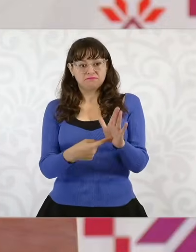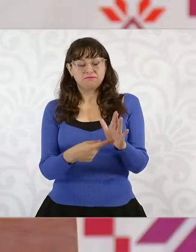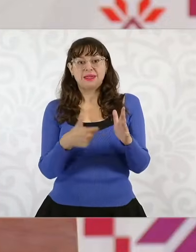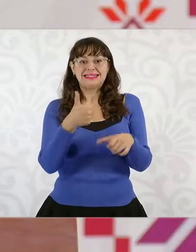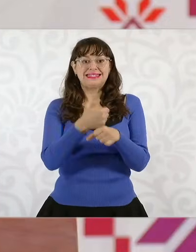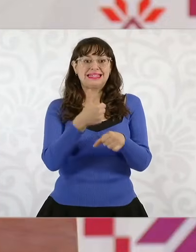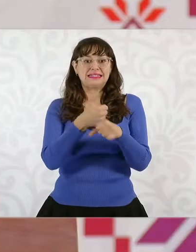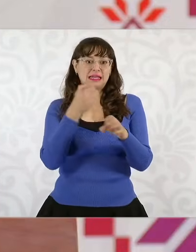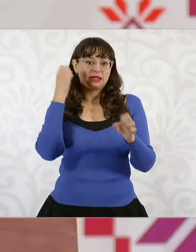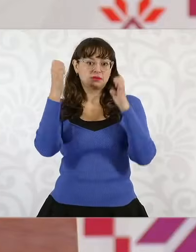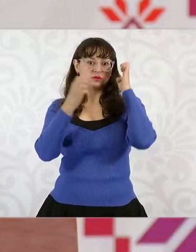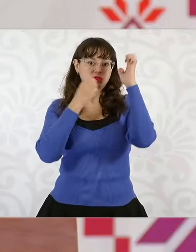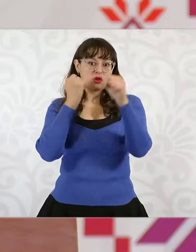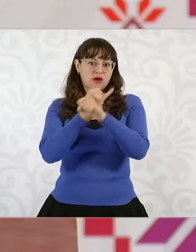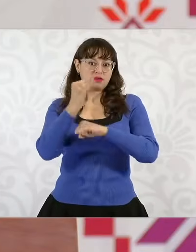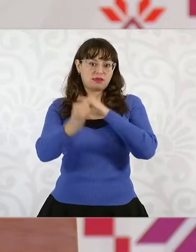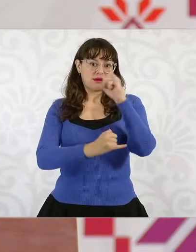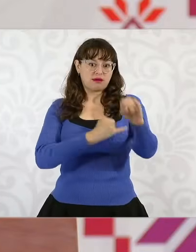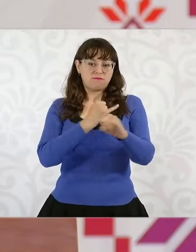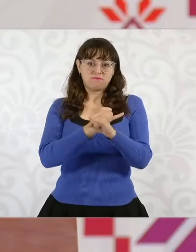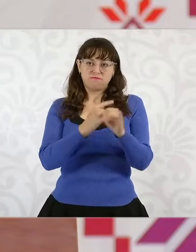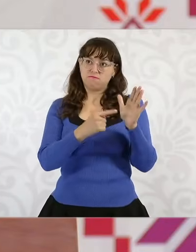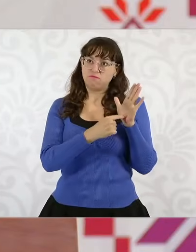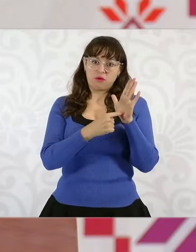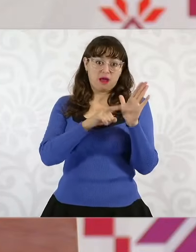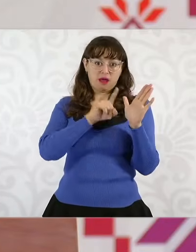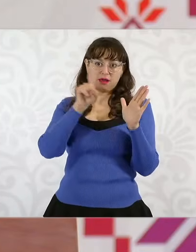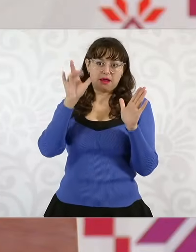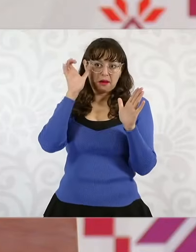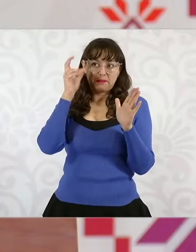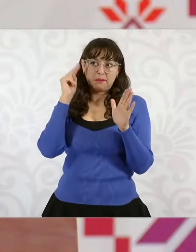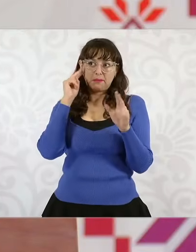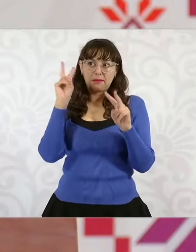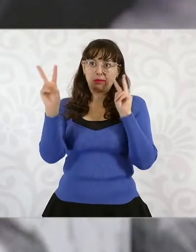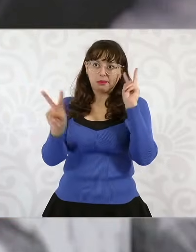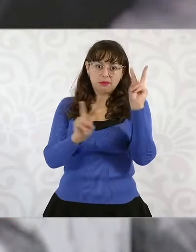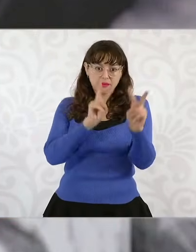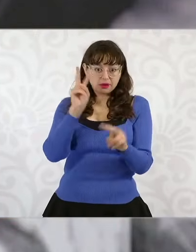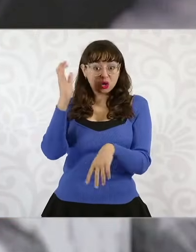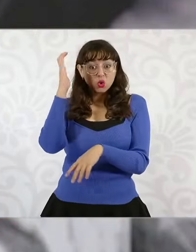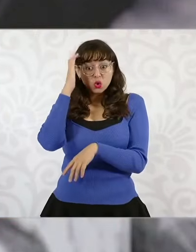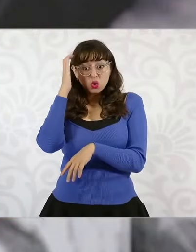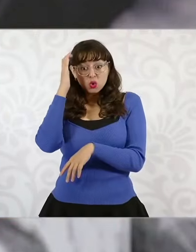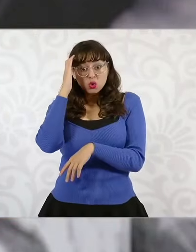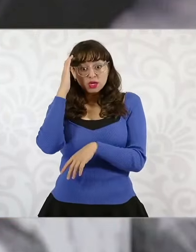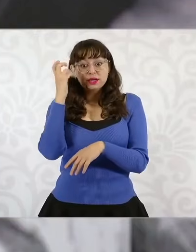exposición internacional que se encuentra en este momento en China y como ya lo mencioné se acumula